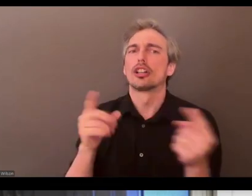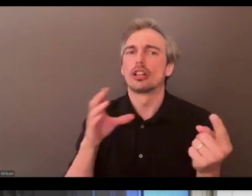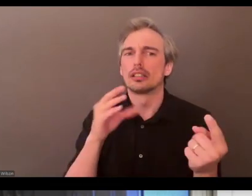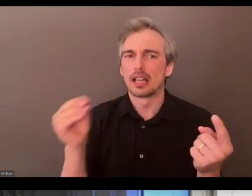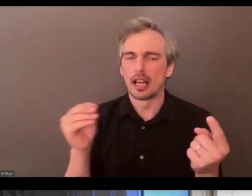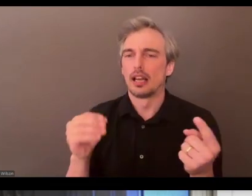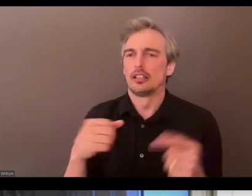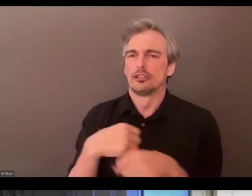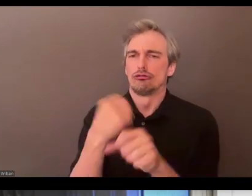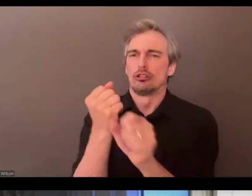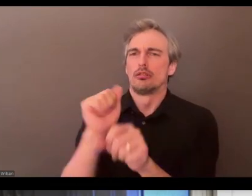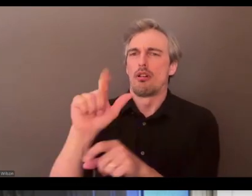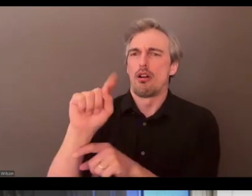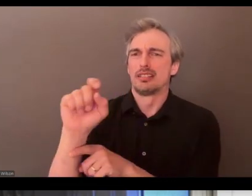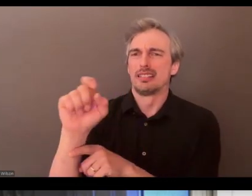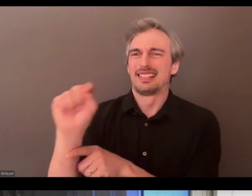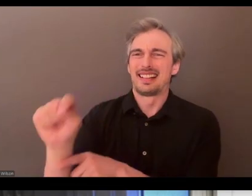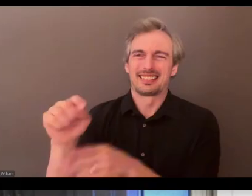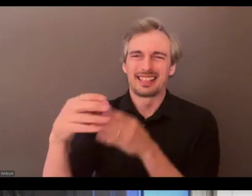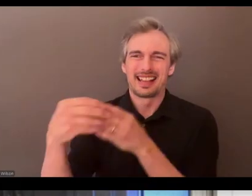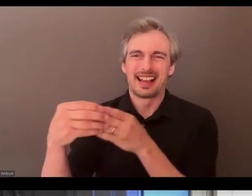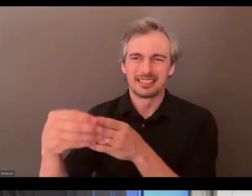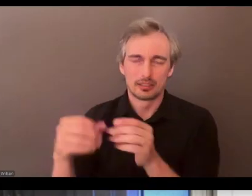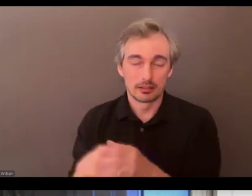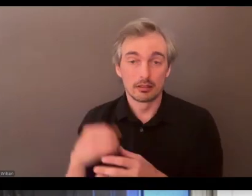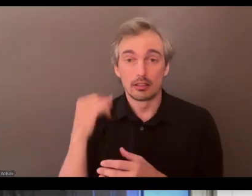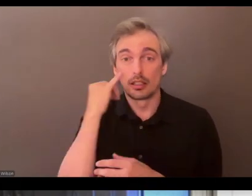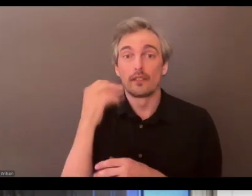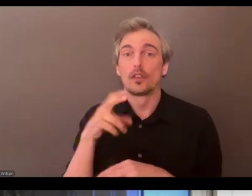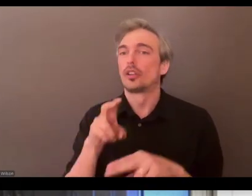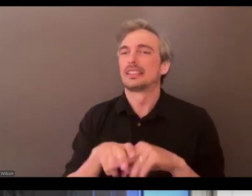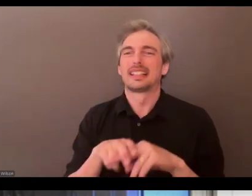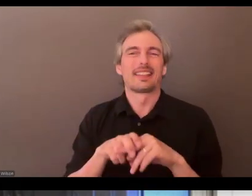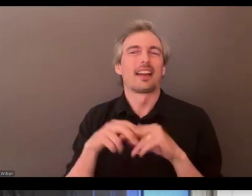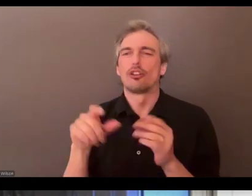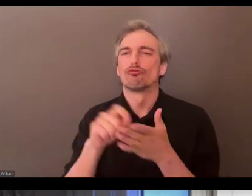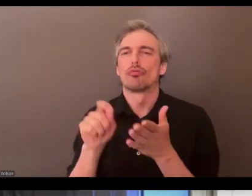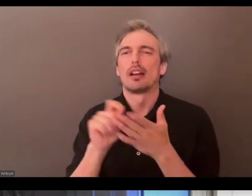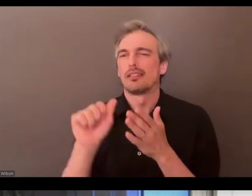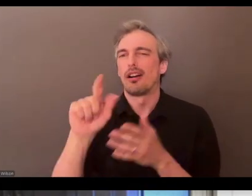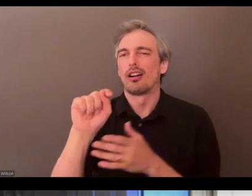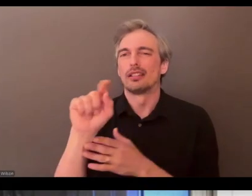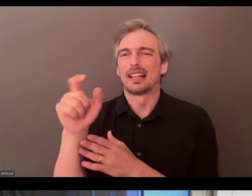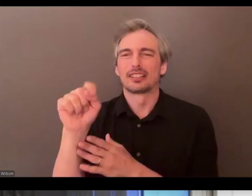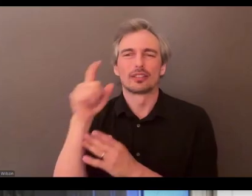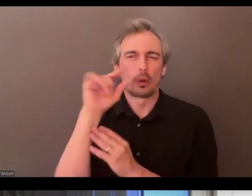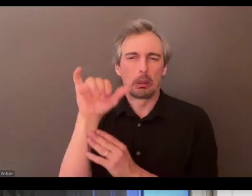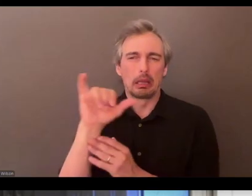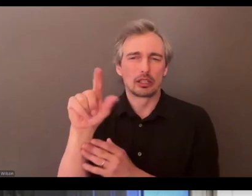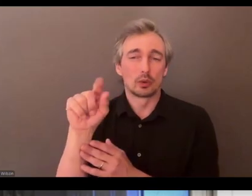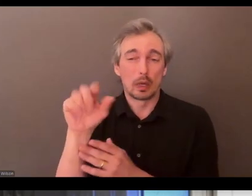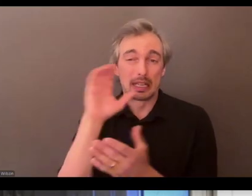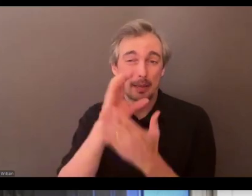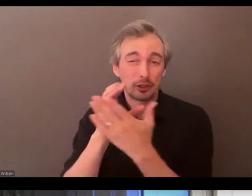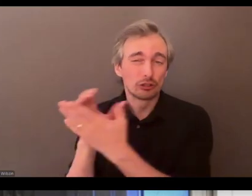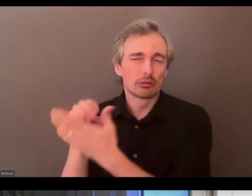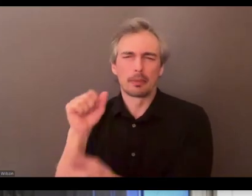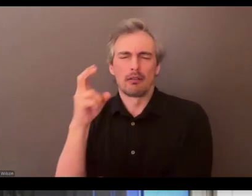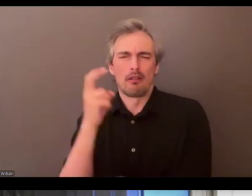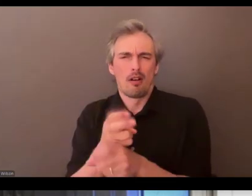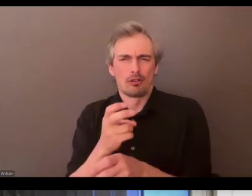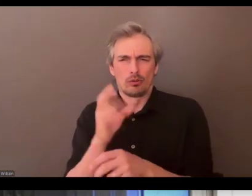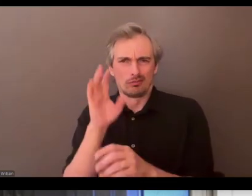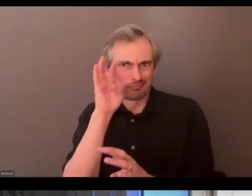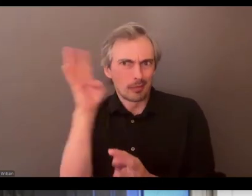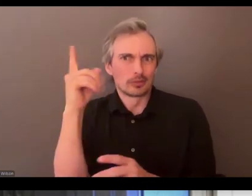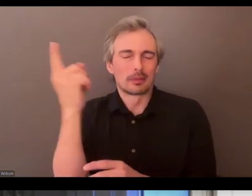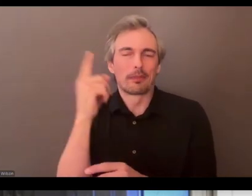20枚の画像に代替テキストを書いていると、時には創造的なアイデアが浮かば ないことがありますが、 Starkはそのプレッシャ ーを軽減してくれます。